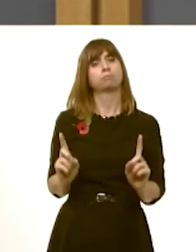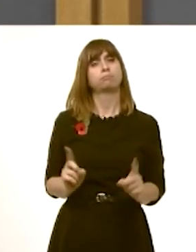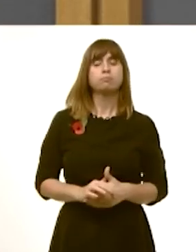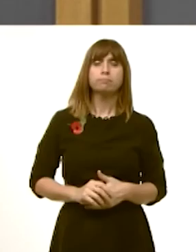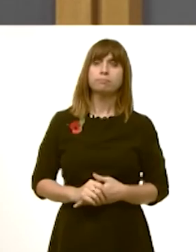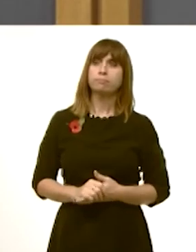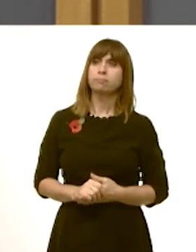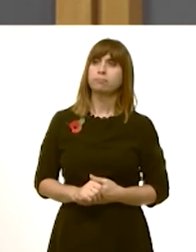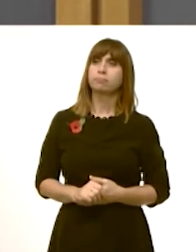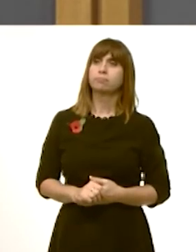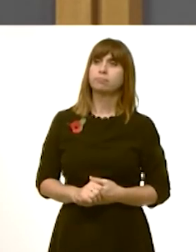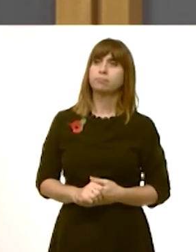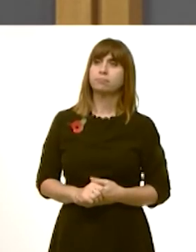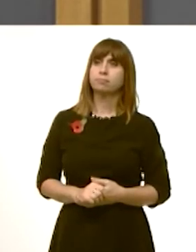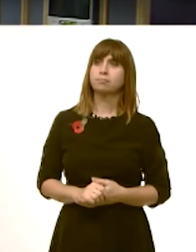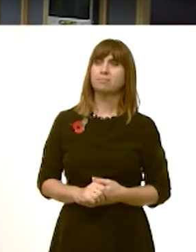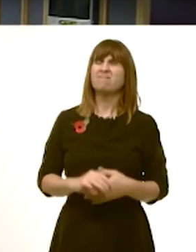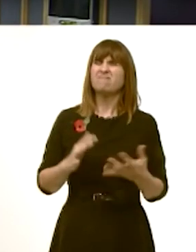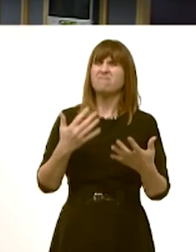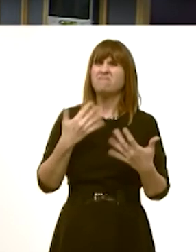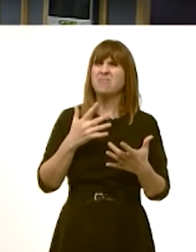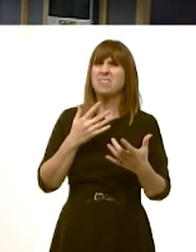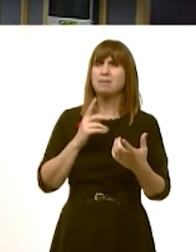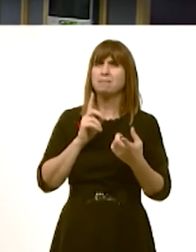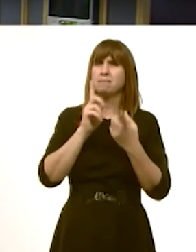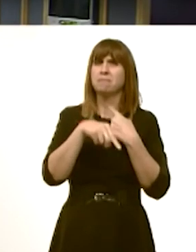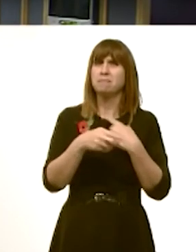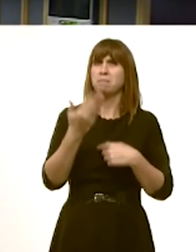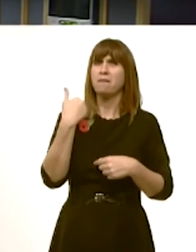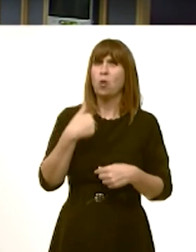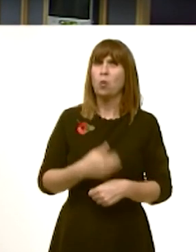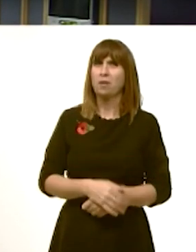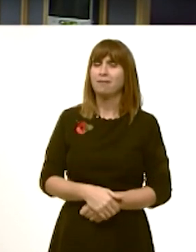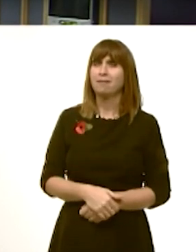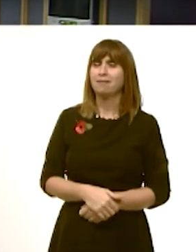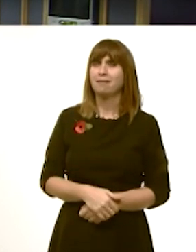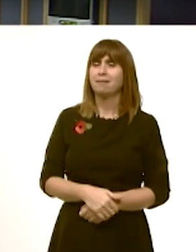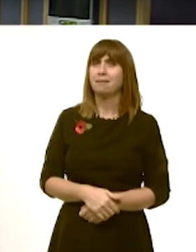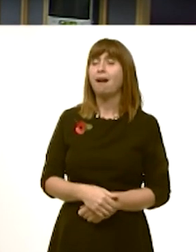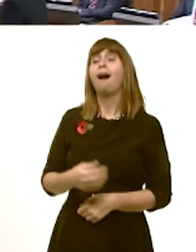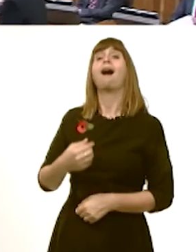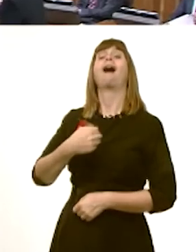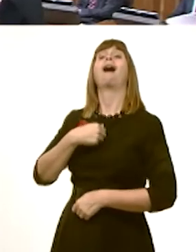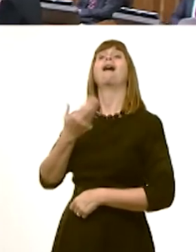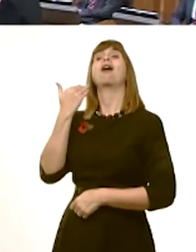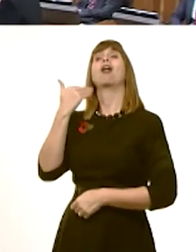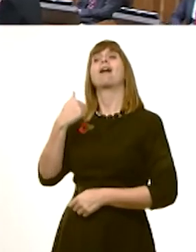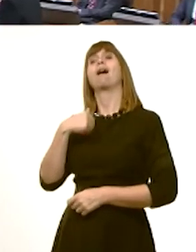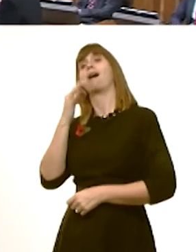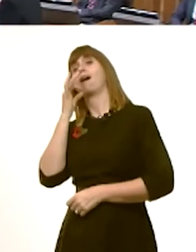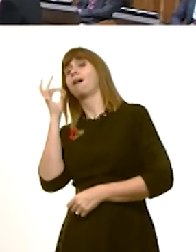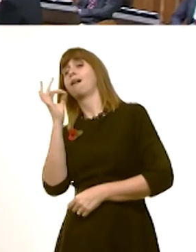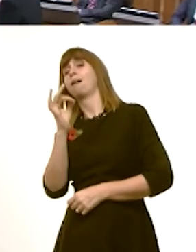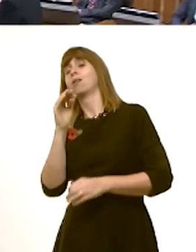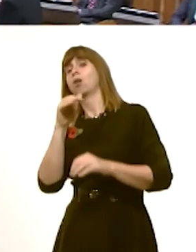OAQ(4)2557(FM)[W] Carwyn Jones: Fe wnes i ateb y cwestiwn hwn